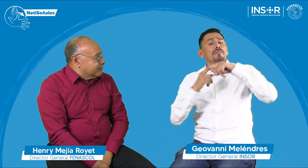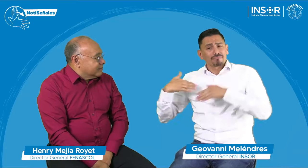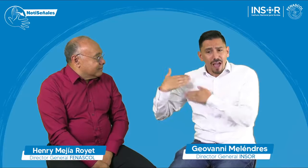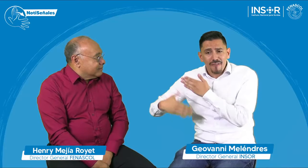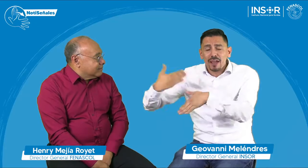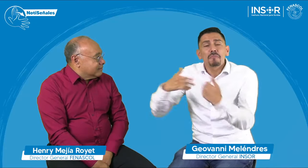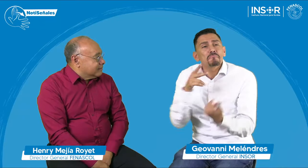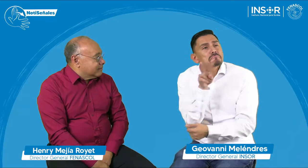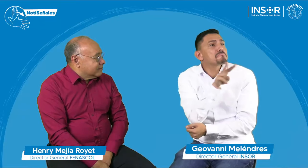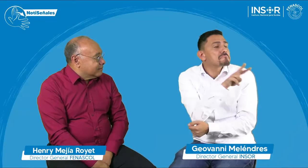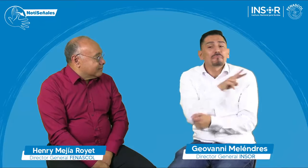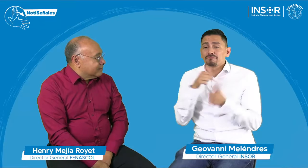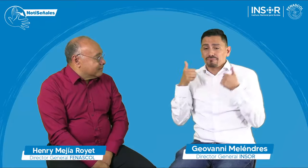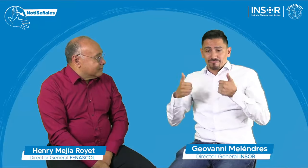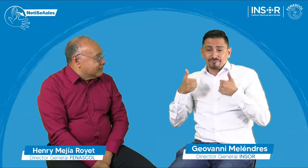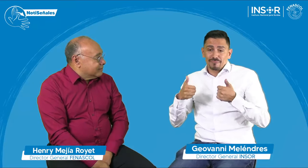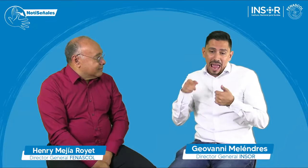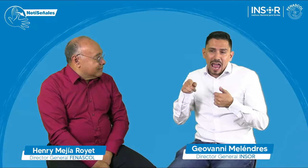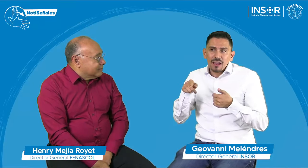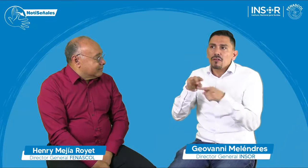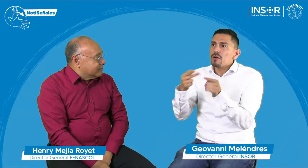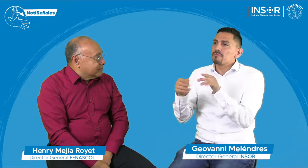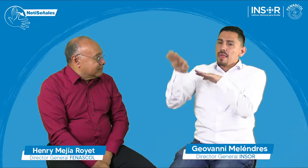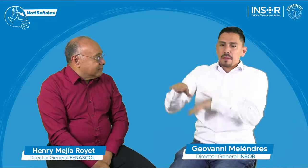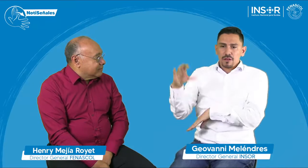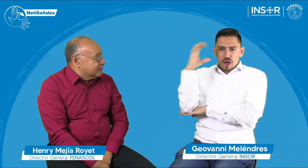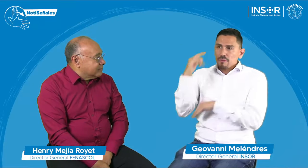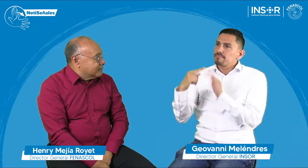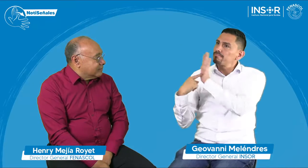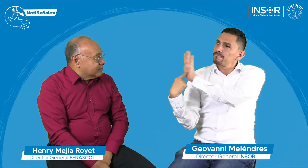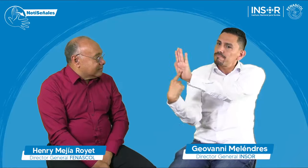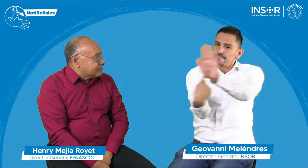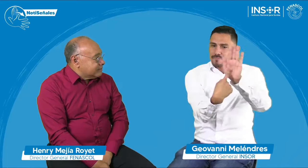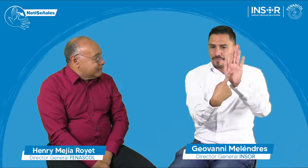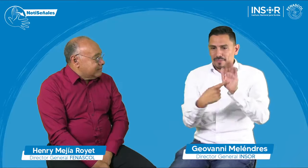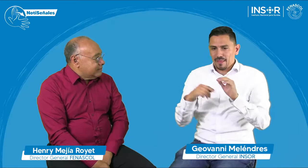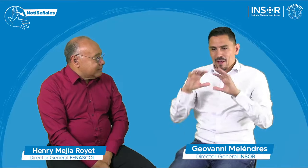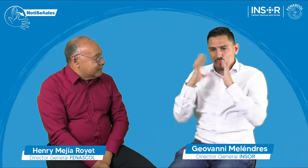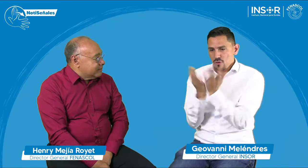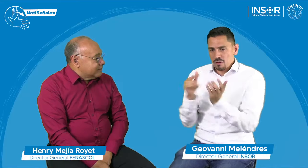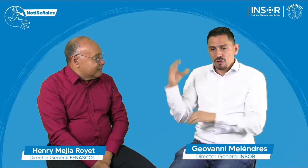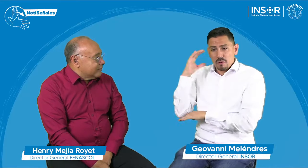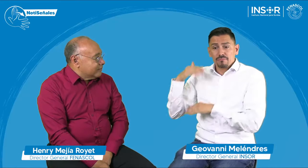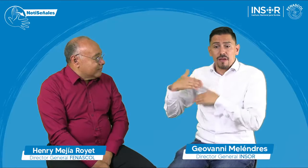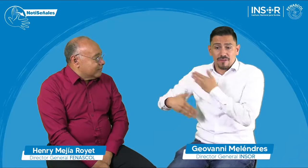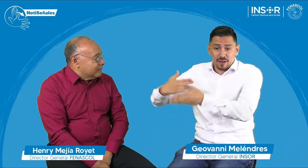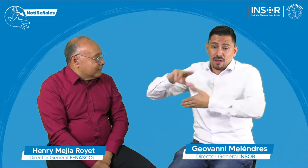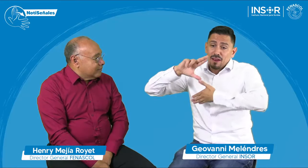asistimos allí, dimos nuestras conferencias, participamos y en Colombia mostramos las aspectos